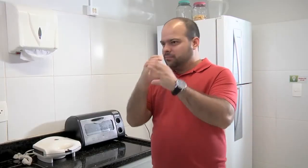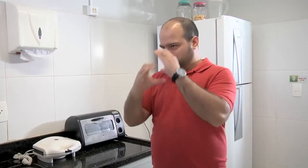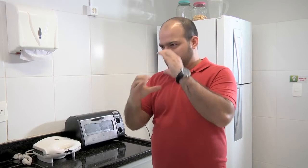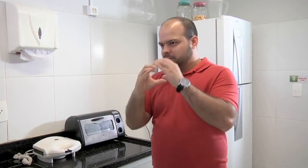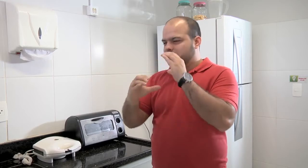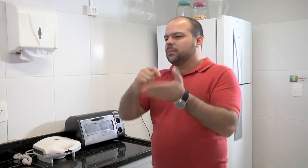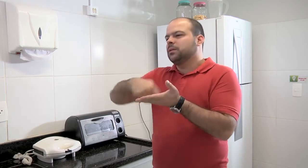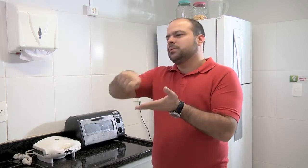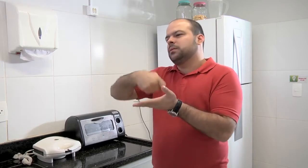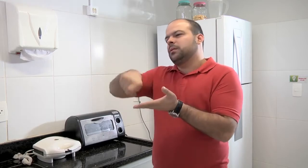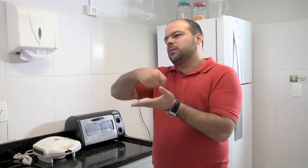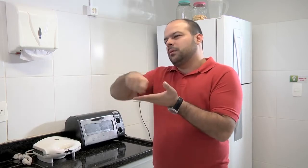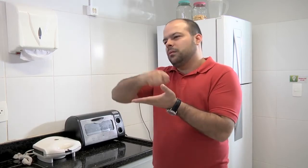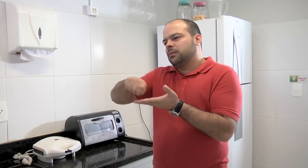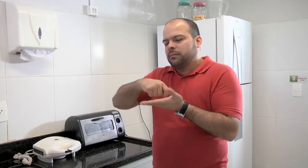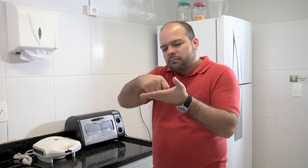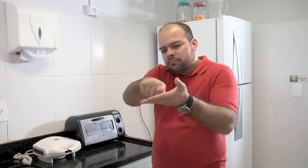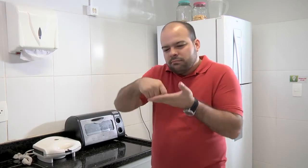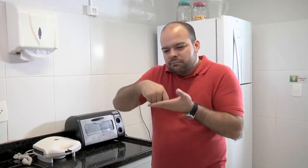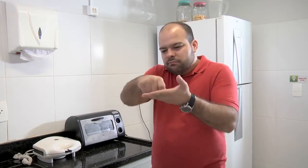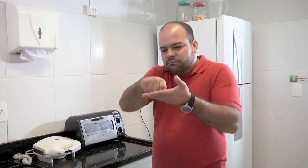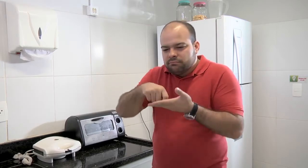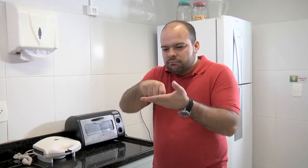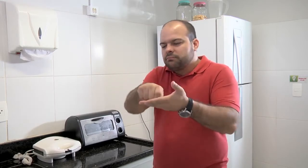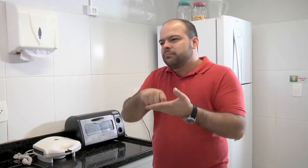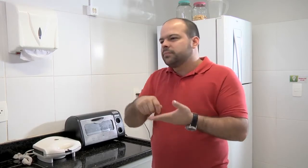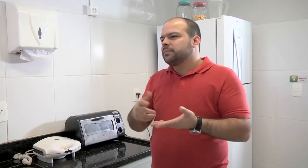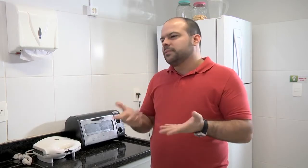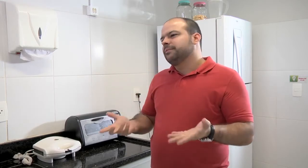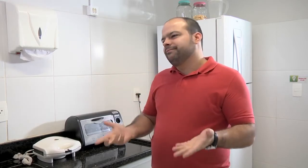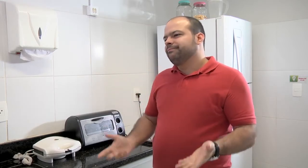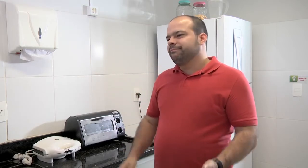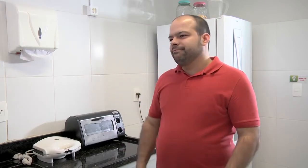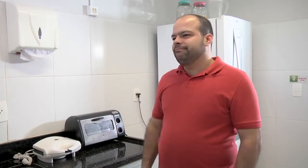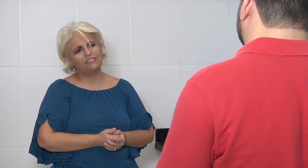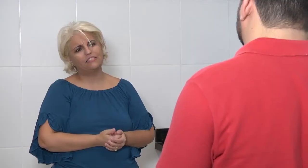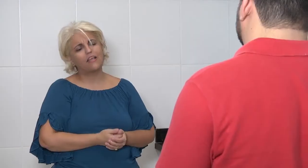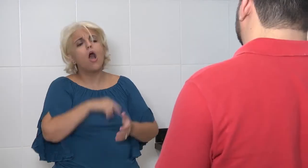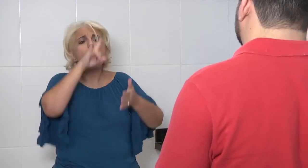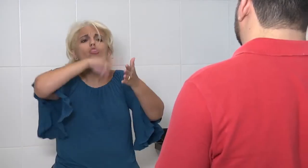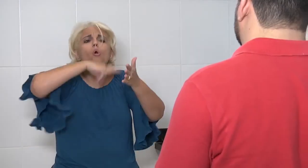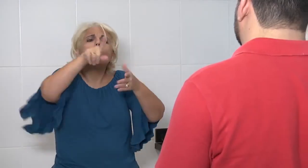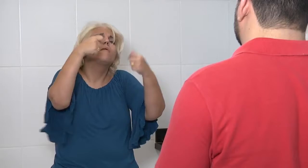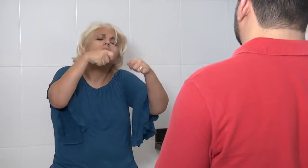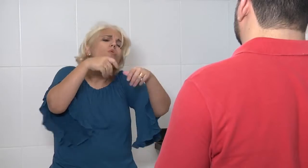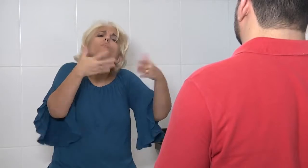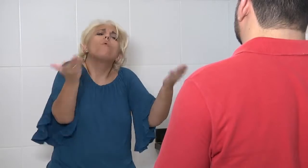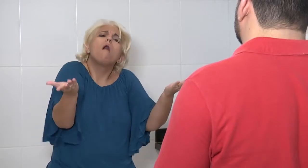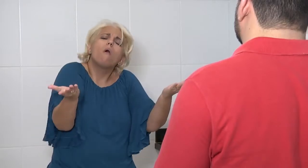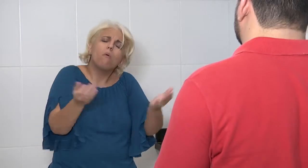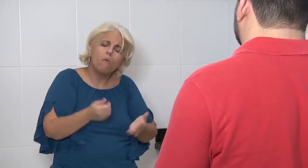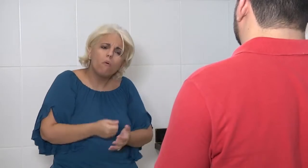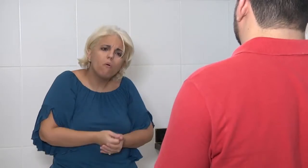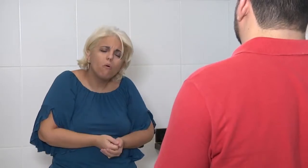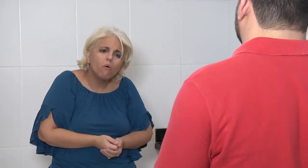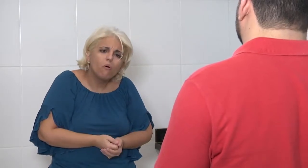Agente se comunicou por escrita, mostrando as coisas, né. É os documentos quais você precisou?